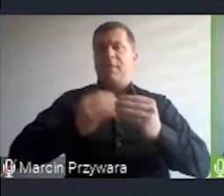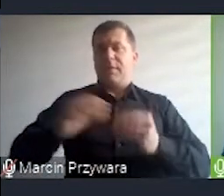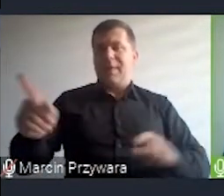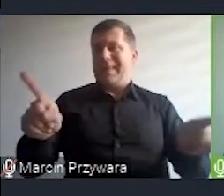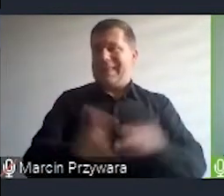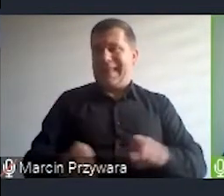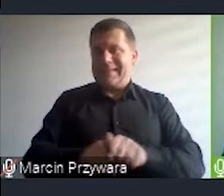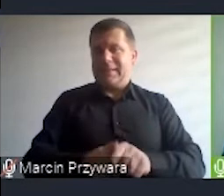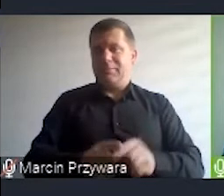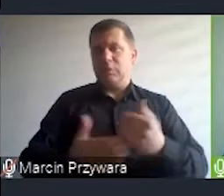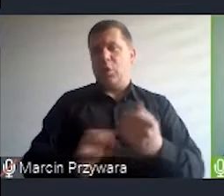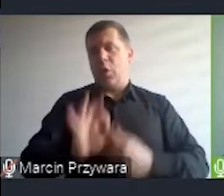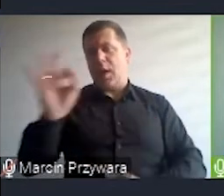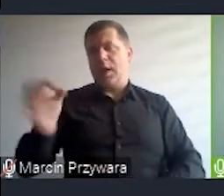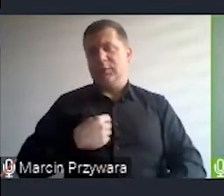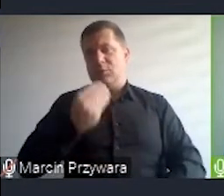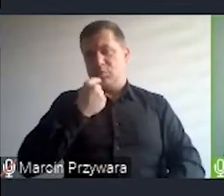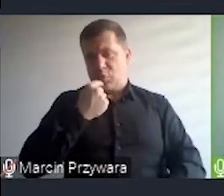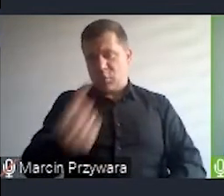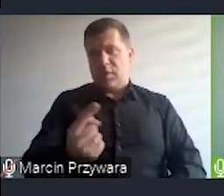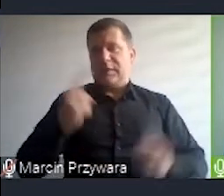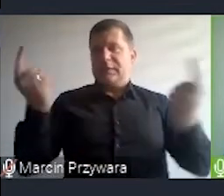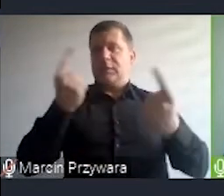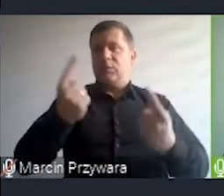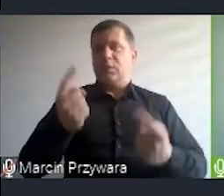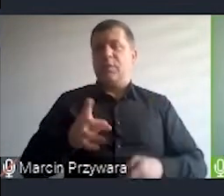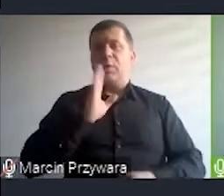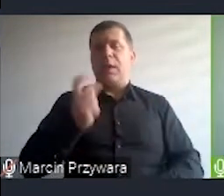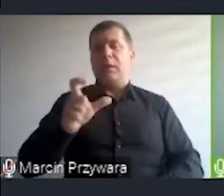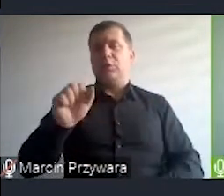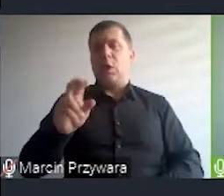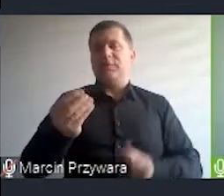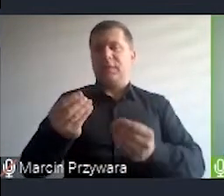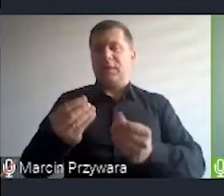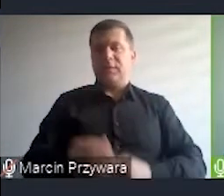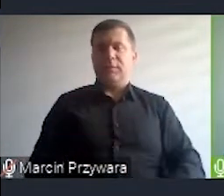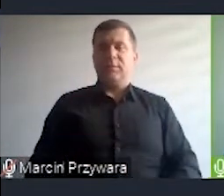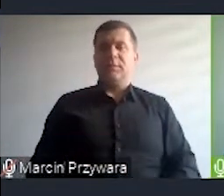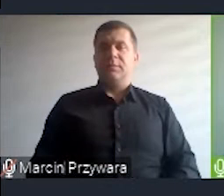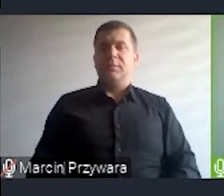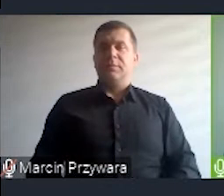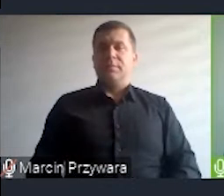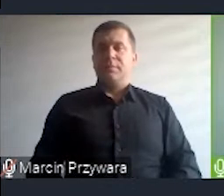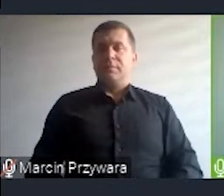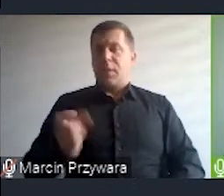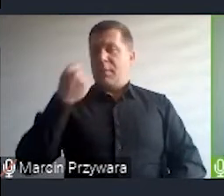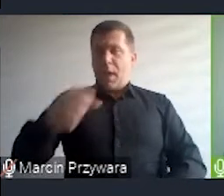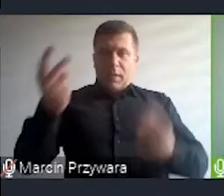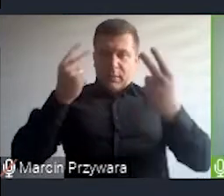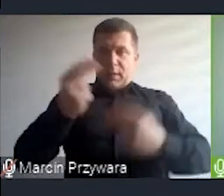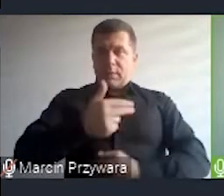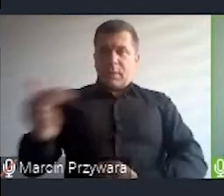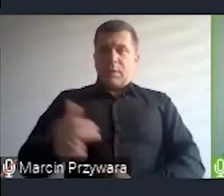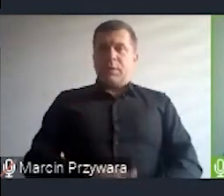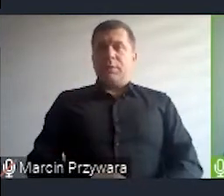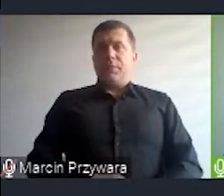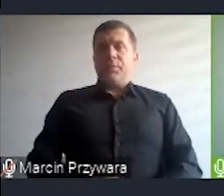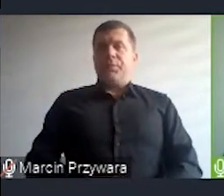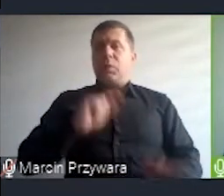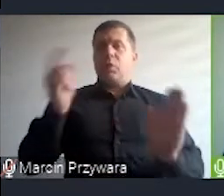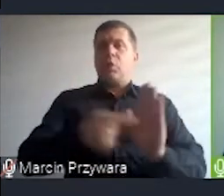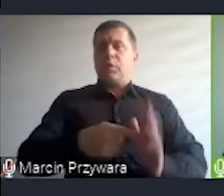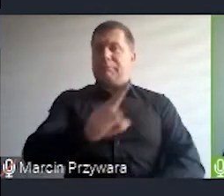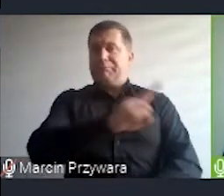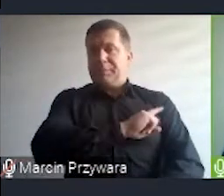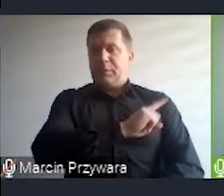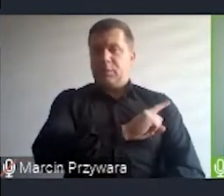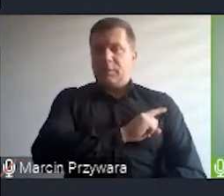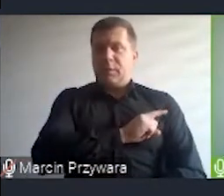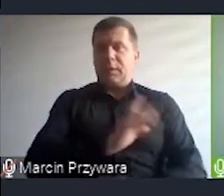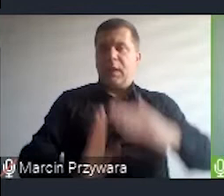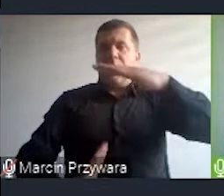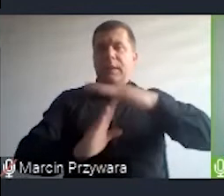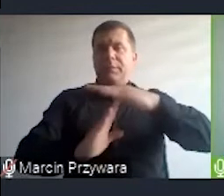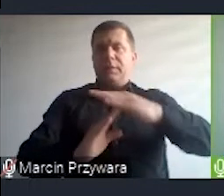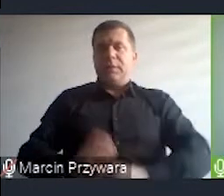Tak samo przy okazji o tym mówię, sytuacja ma się z cross-financingiem. I to jest bardzo ważny temat dotyczący pilnowania limitu,